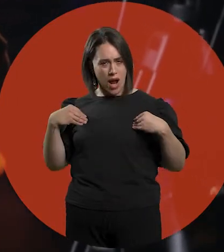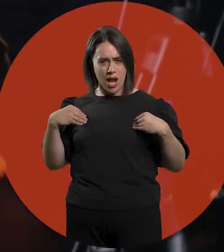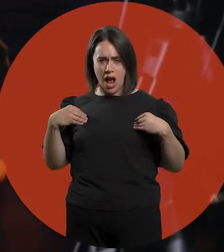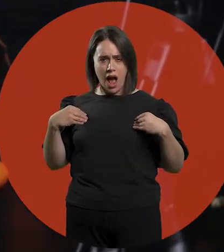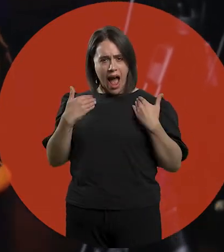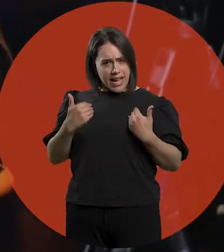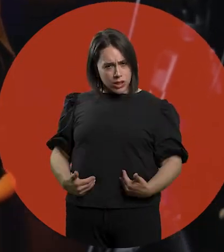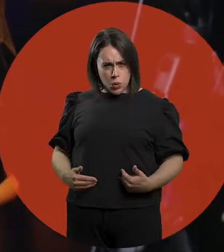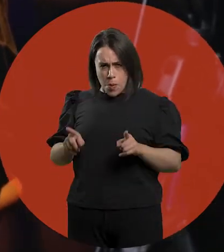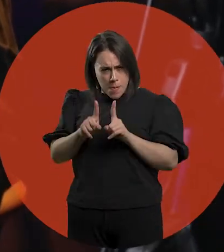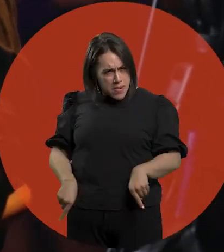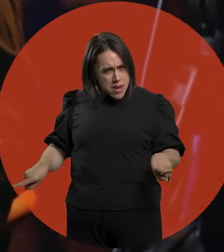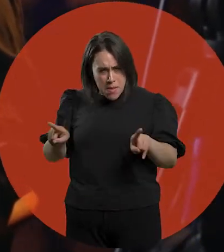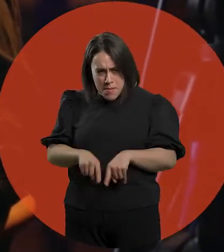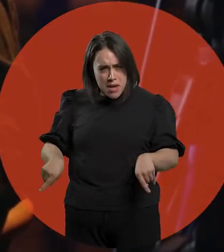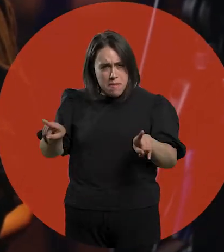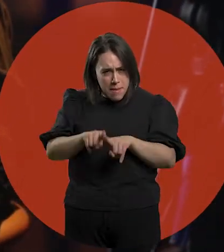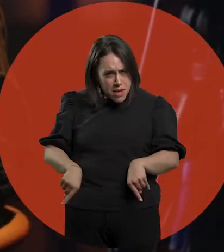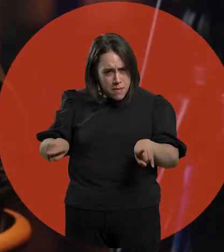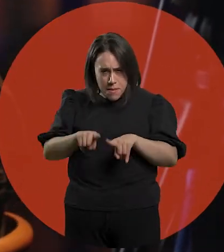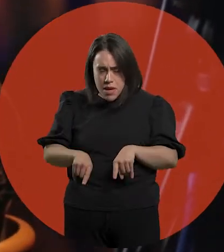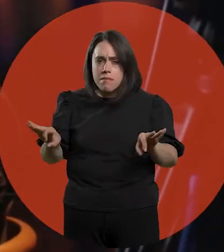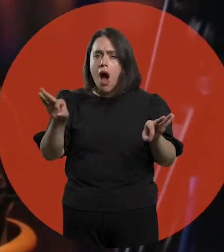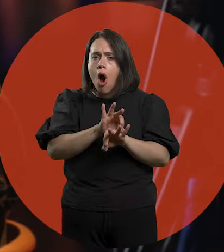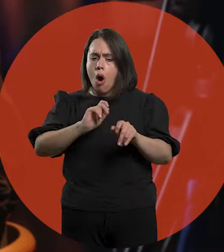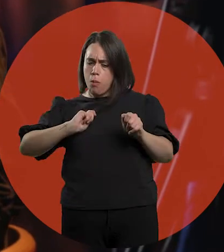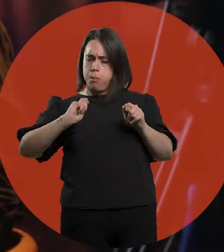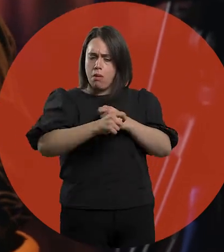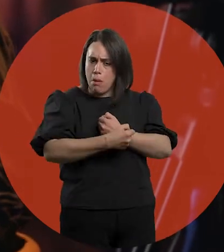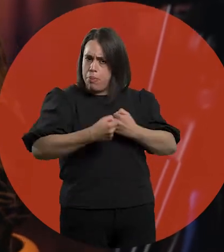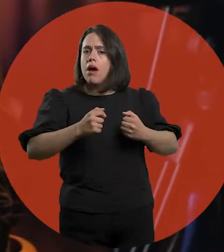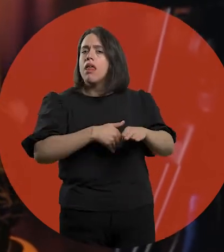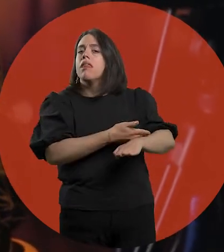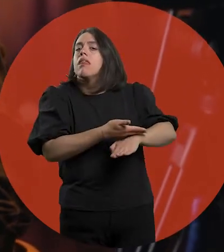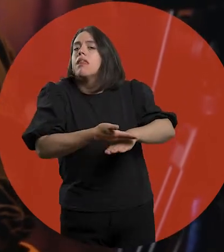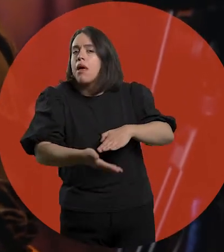o encontraste esta forma de explotar tu personalidad en la UTU.